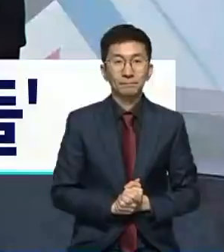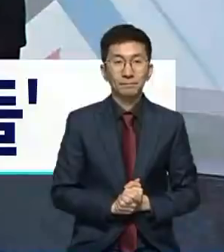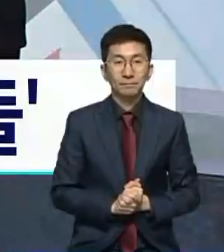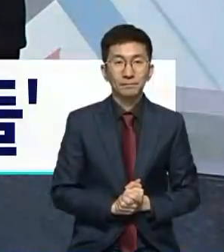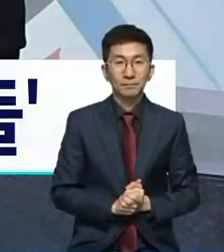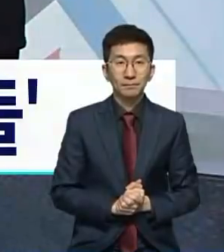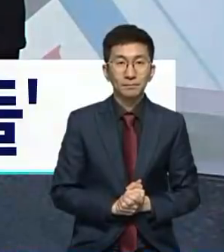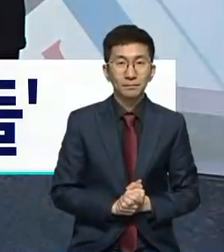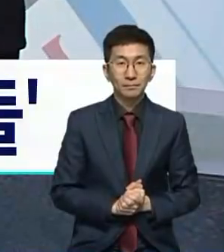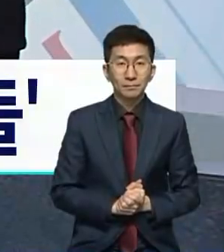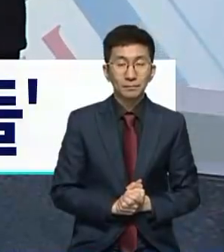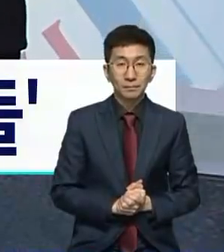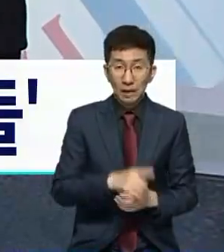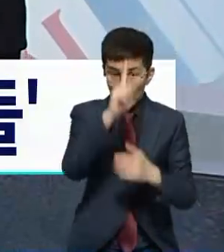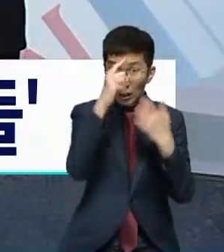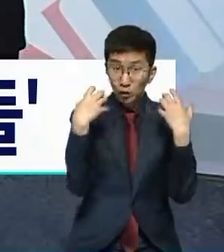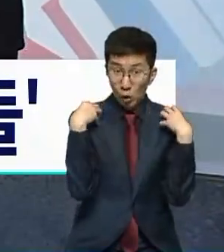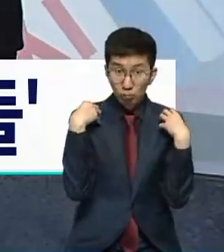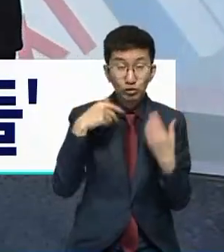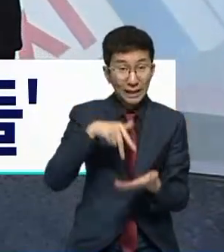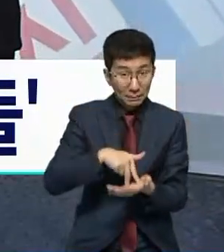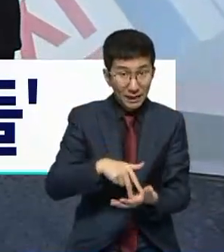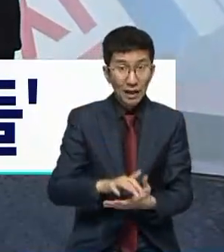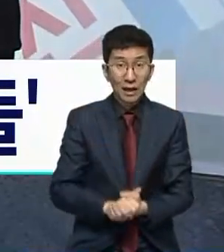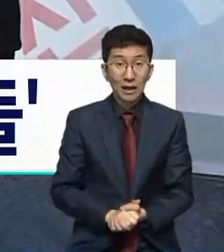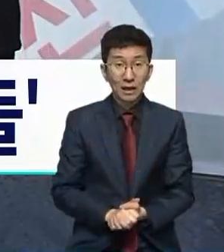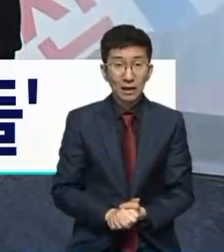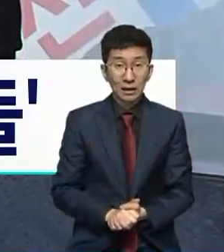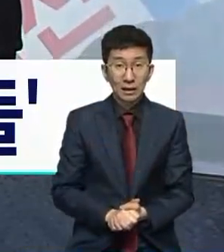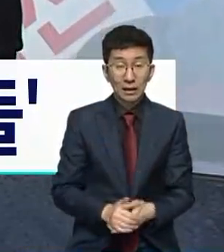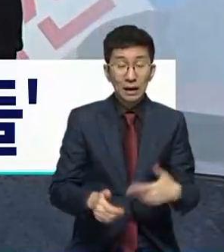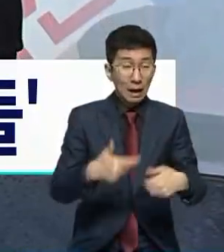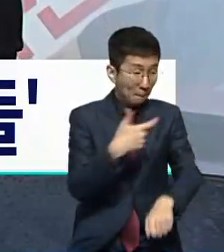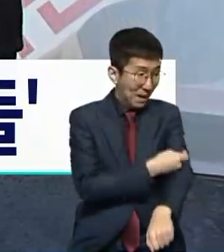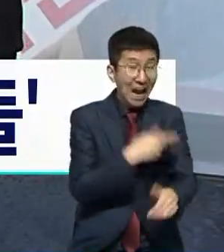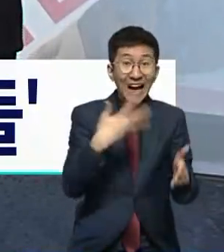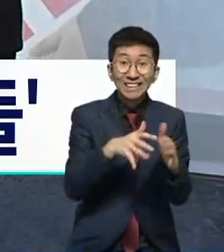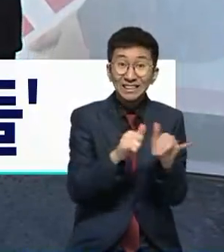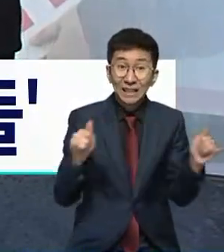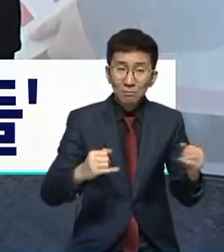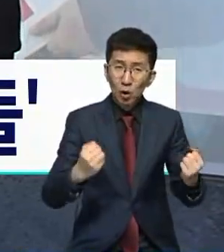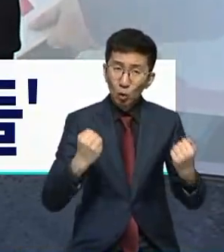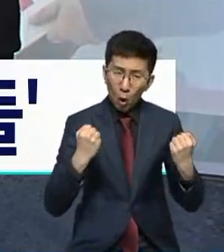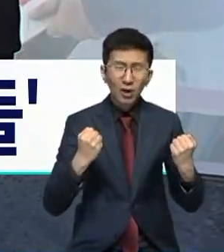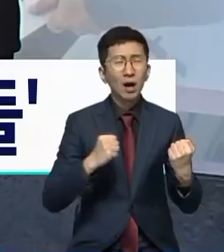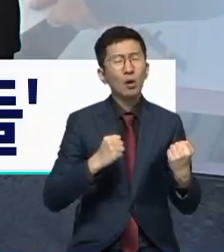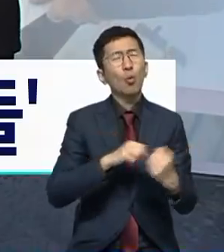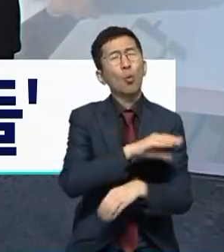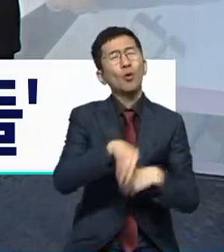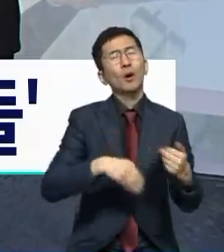(앵커) 정부는 방역패스가 백신 맞지 않은 사람들의 건강권을 지키는 거라면서 즉시 항고하겠다고 밝혔습니다.